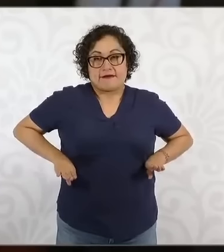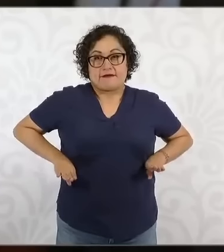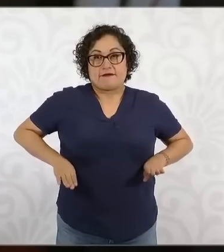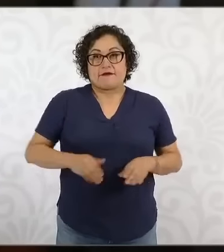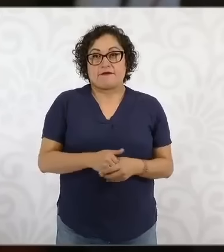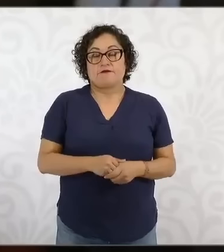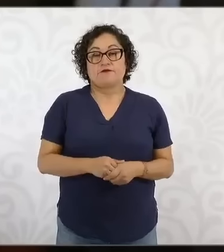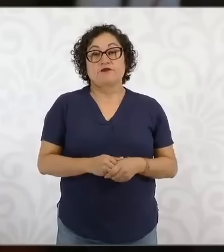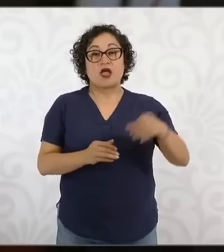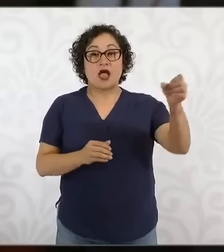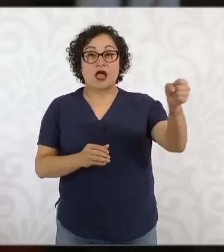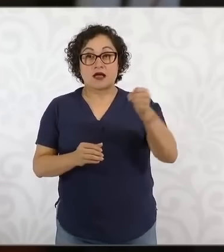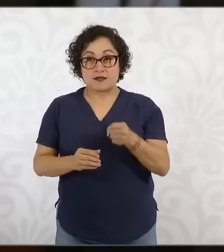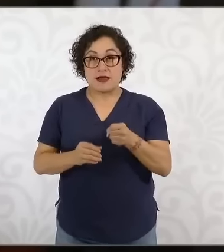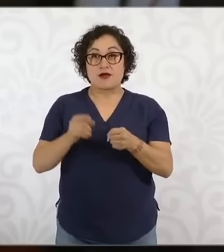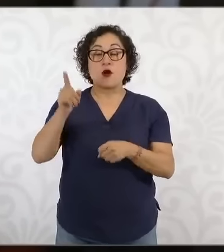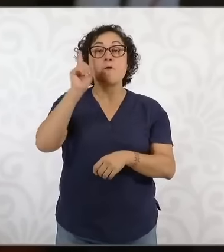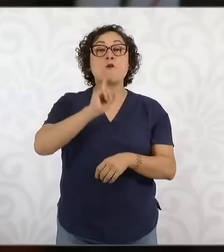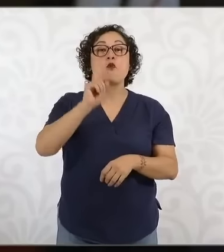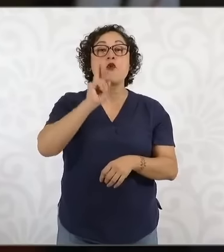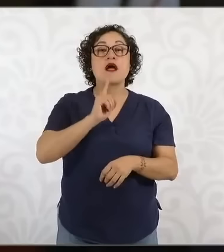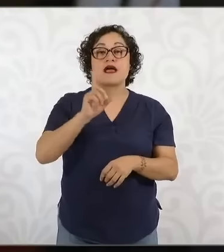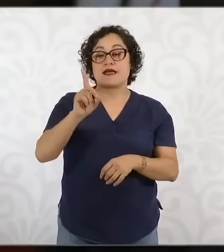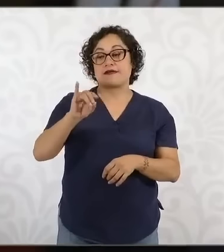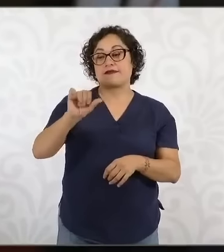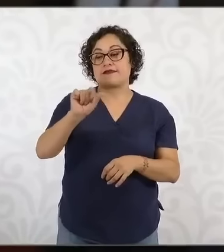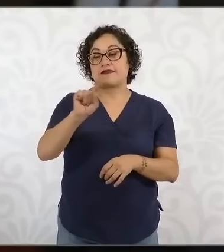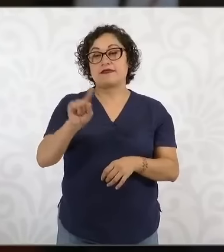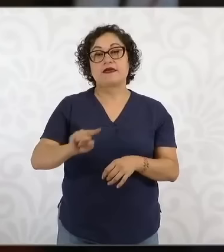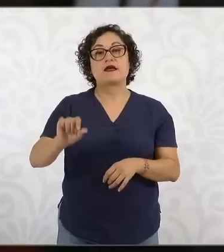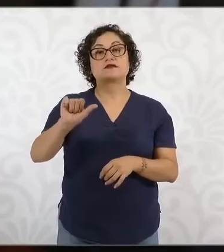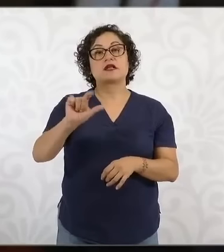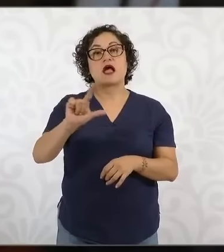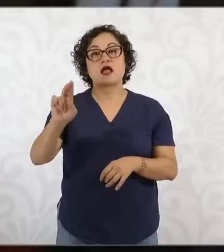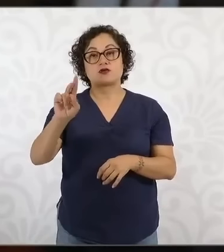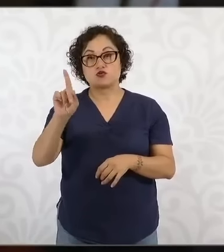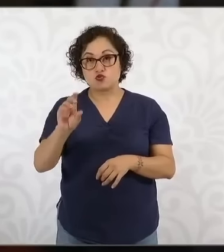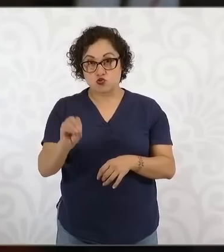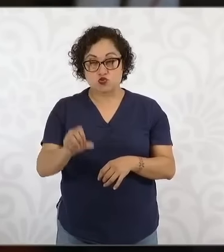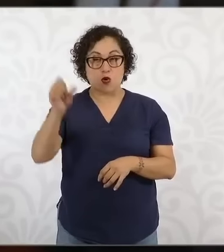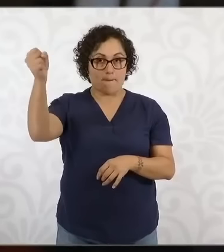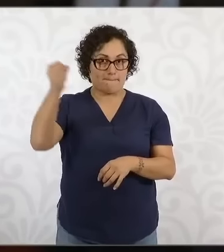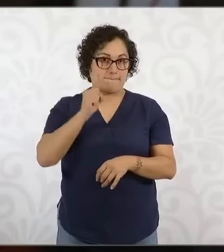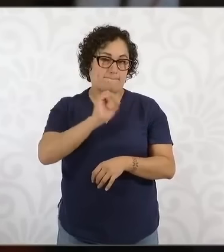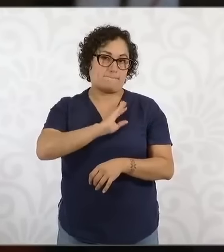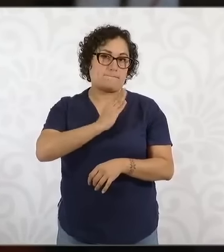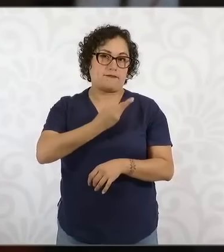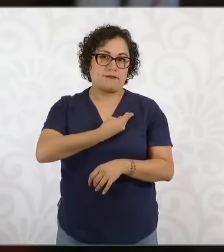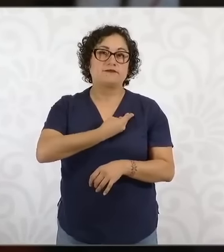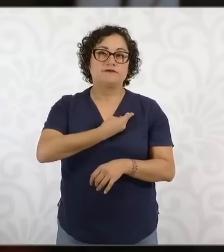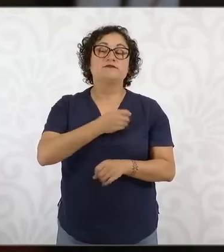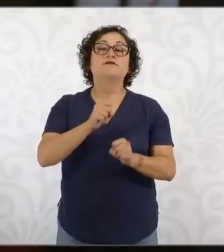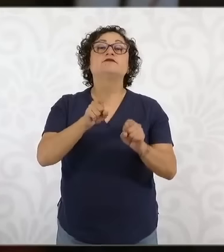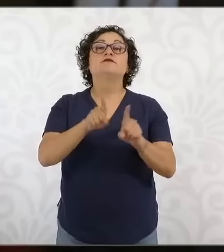Ayuso Díaz eh a Díaz Ayuso, perdón, eh, y también a la diputada Cayetán Álvarez